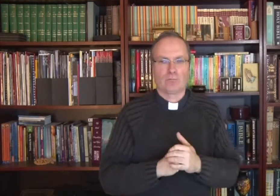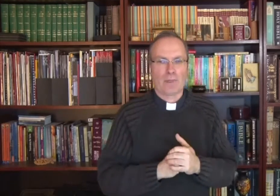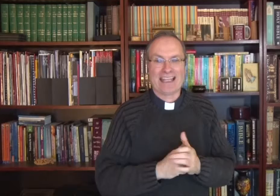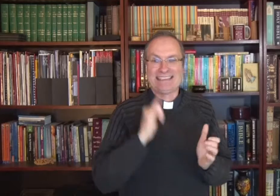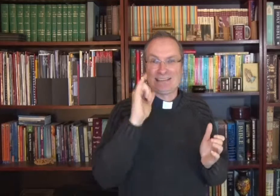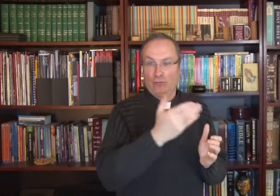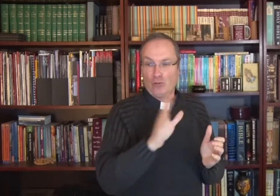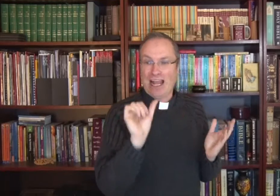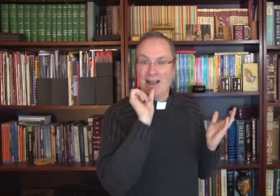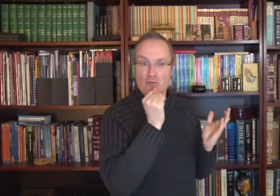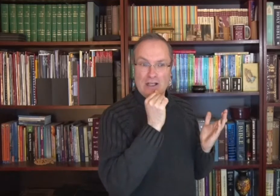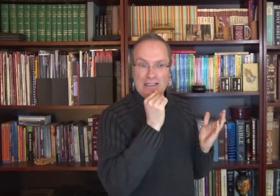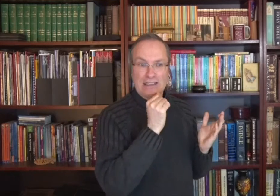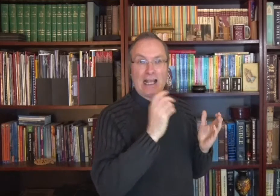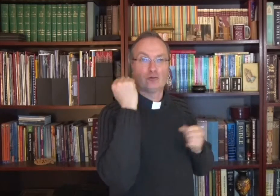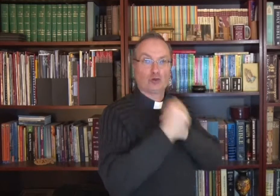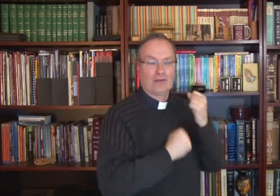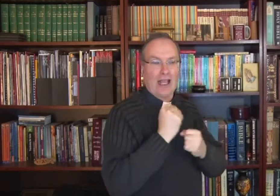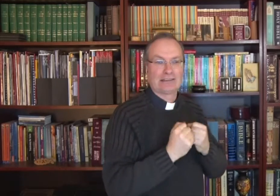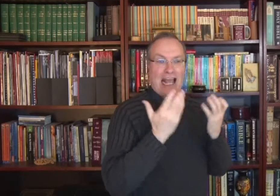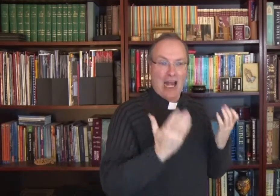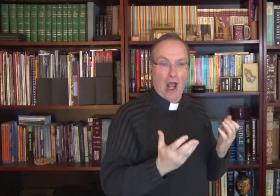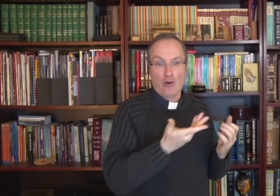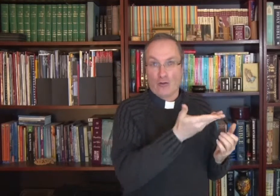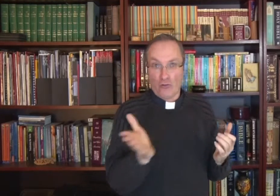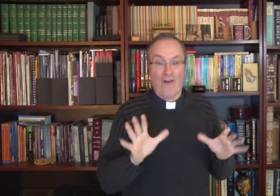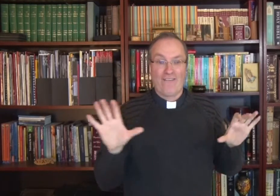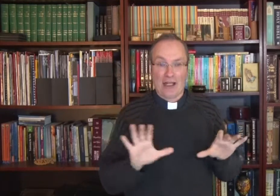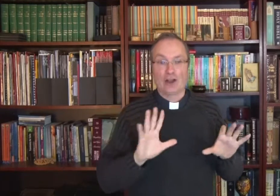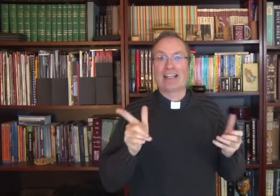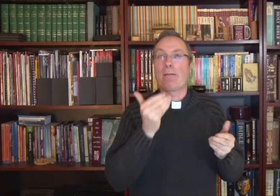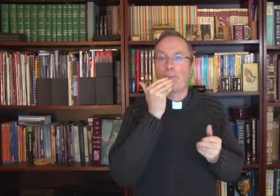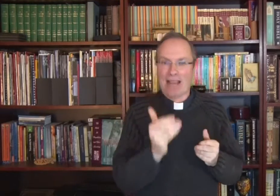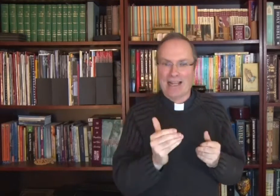Si vous endurez la souffrance alors que vous faites ce qui est bien,